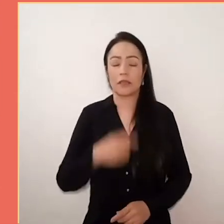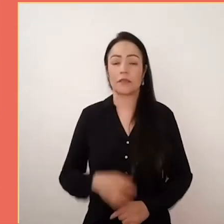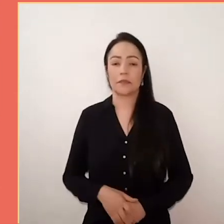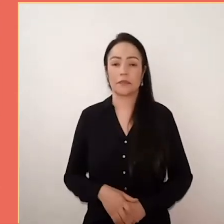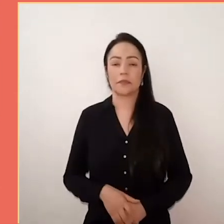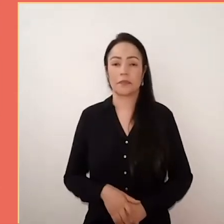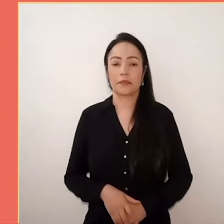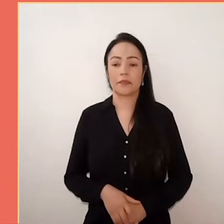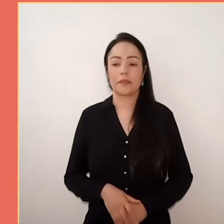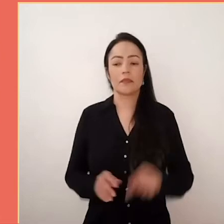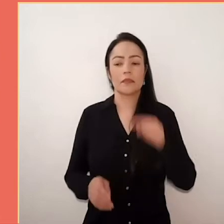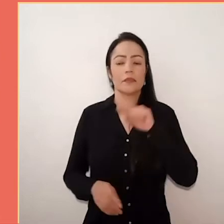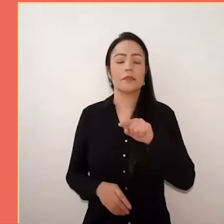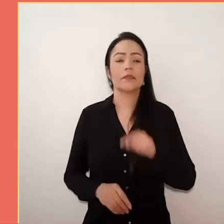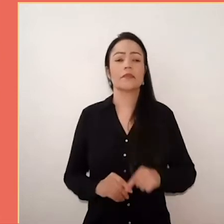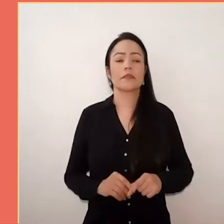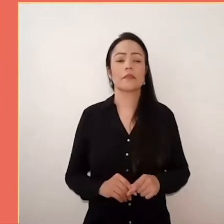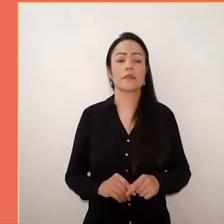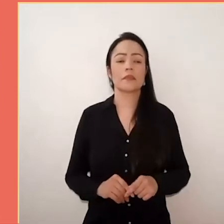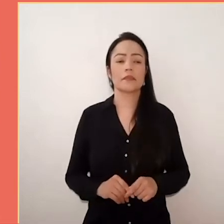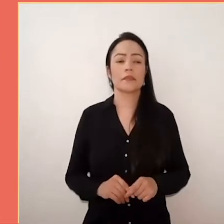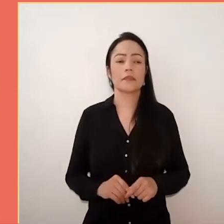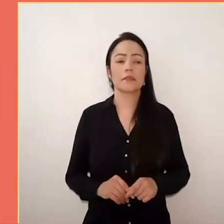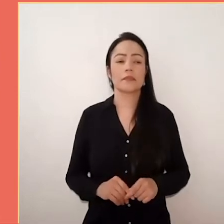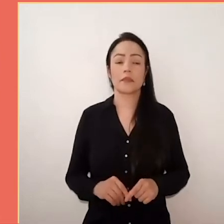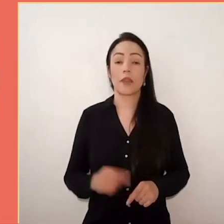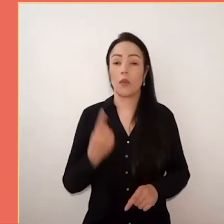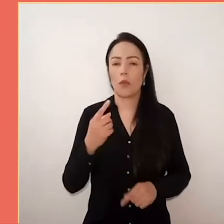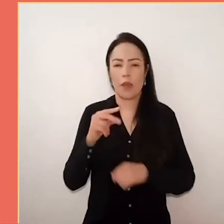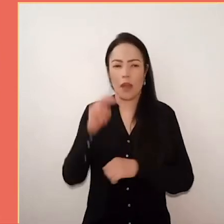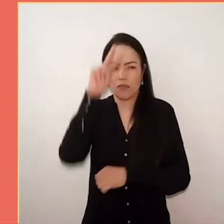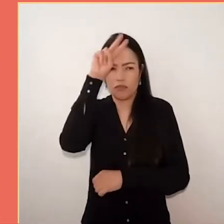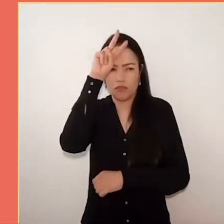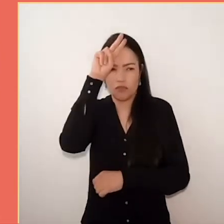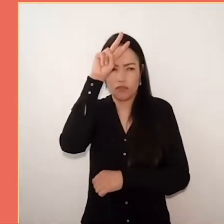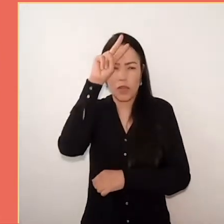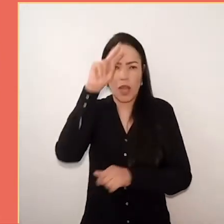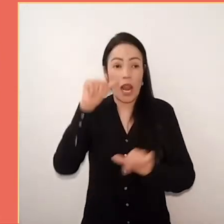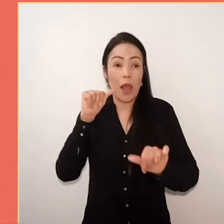em que uma barata se transforma em homem.